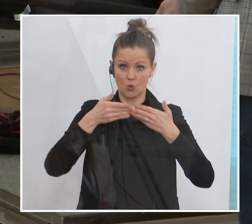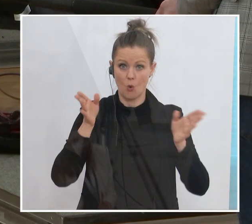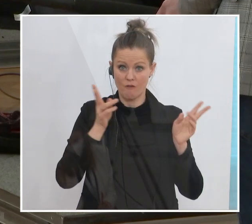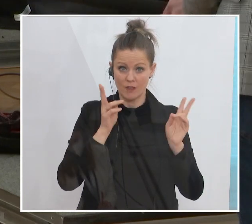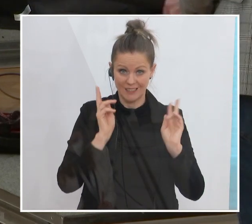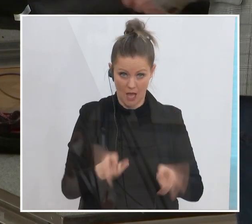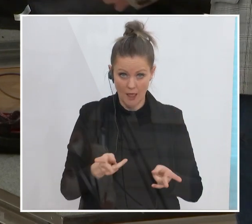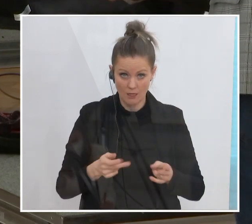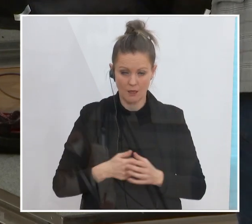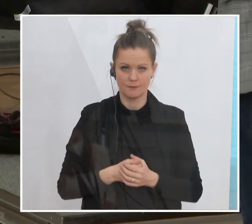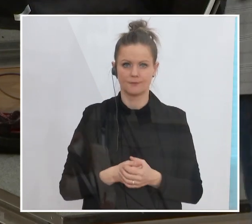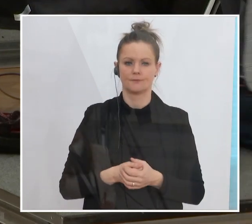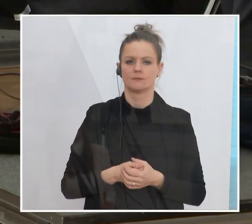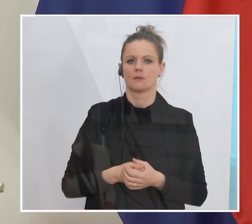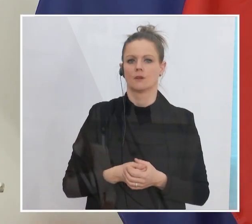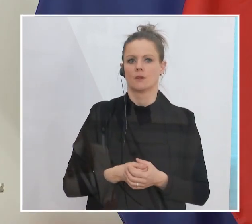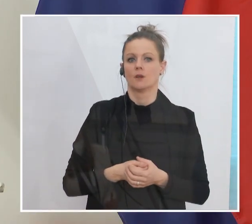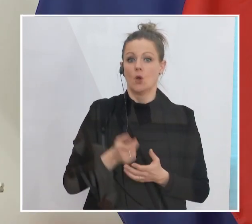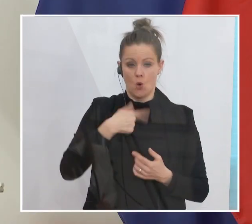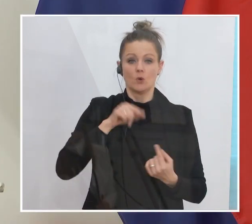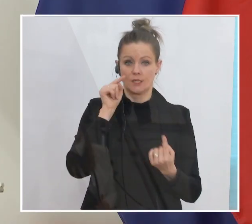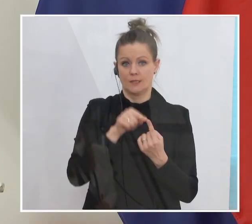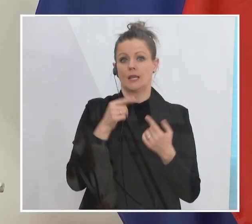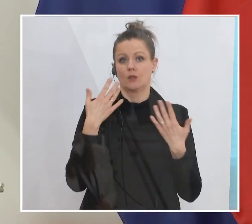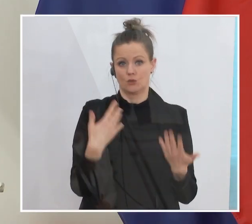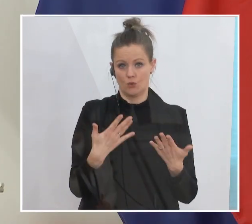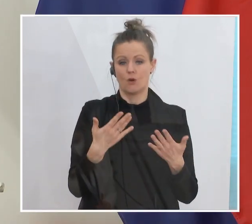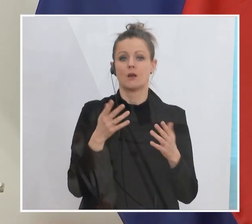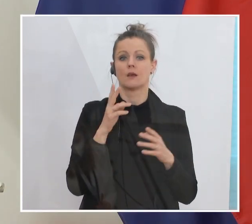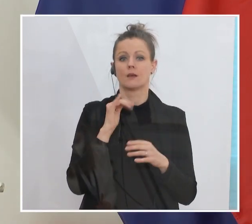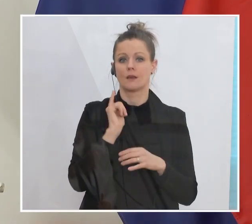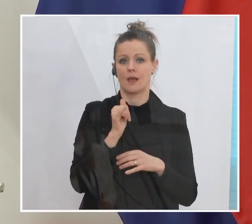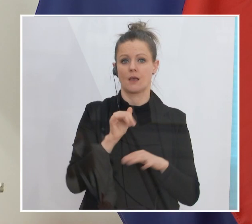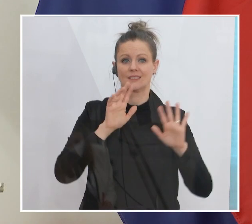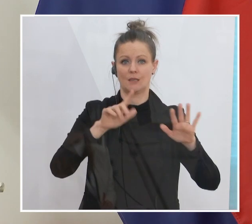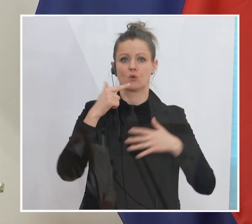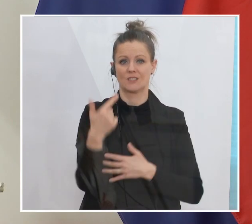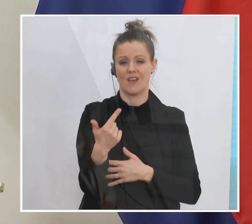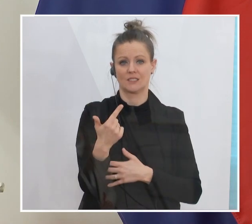Es ist unser erklärtes Ziel, dass wir mit 27. die Öffnung vollziehen,